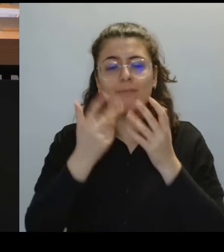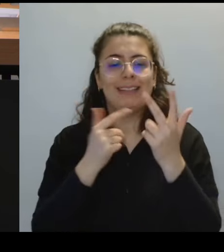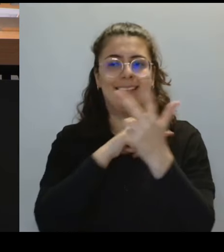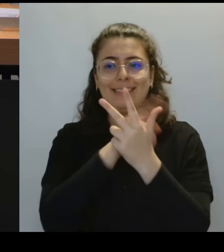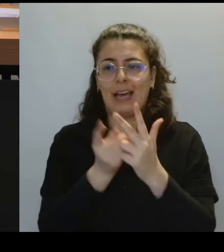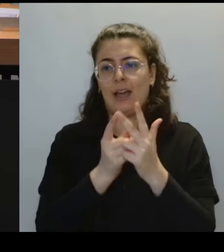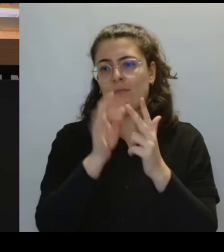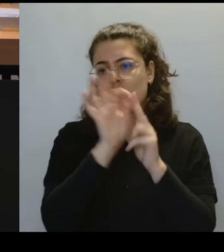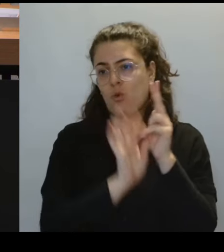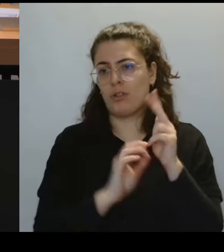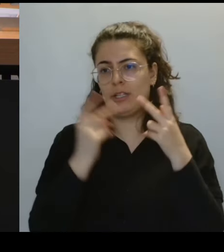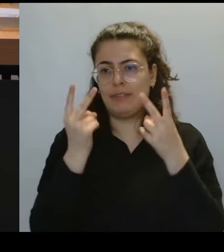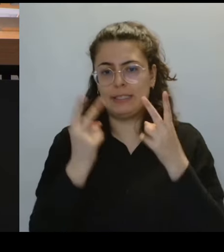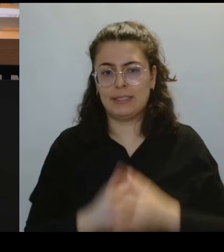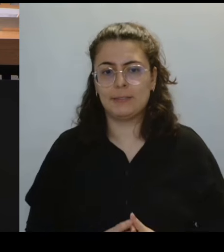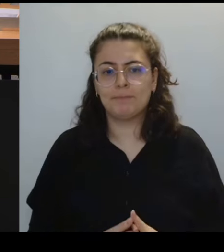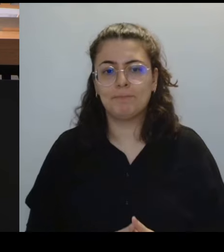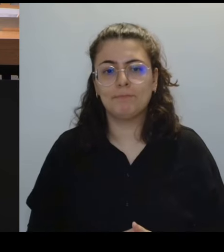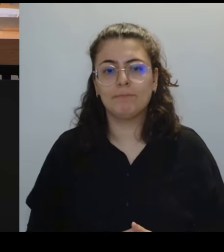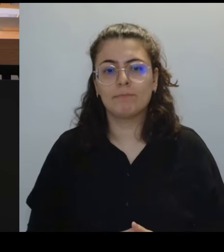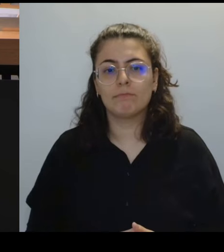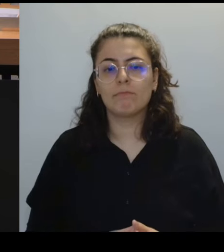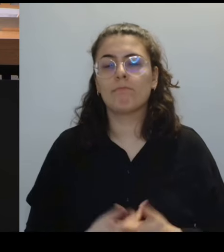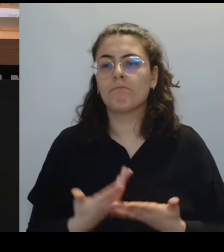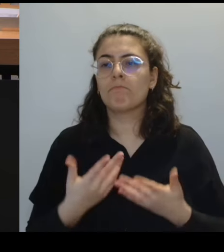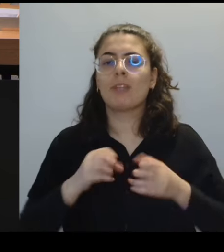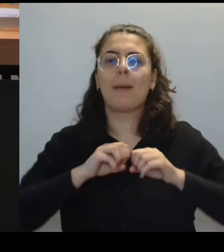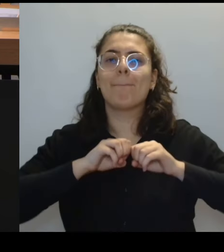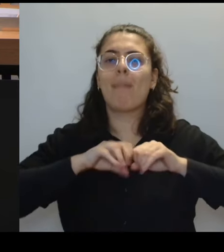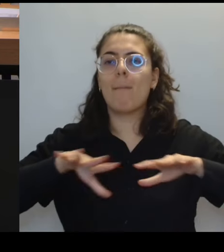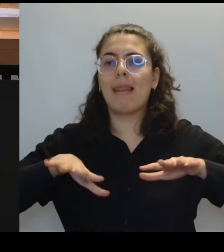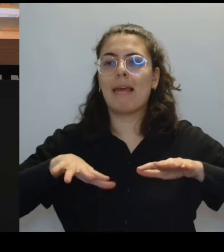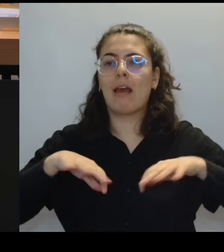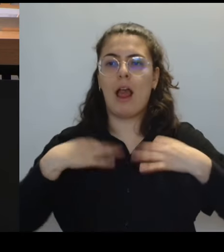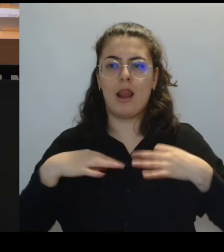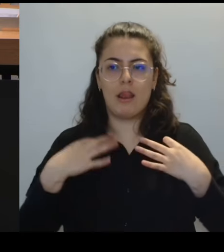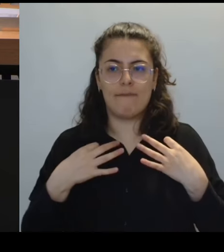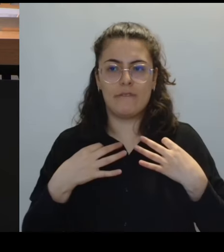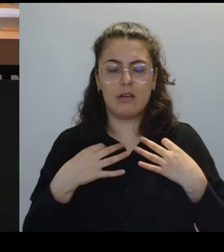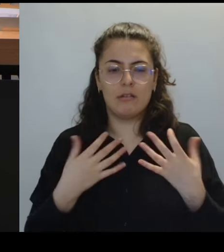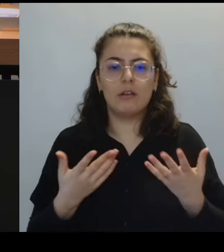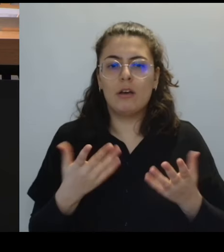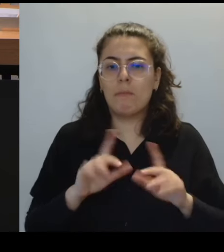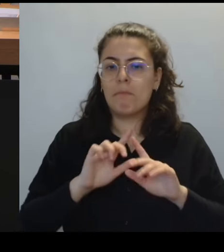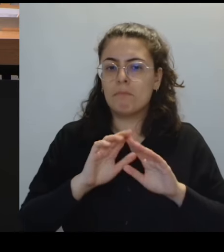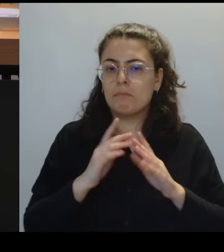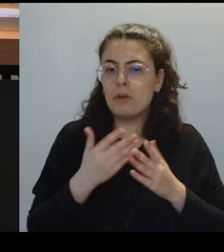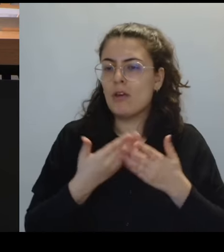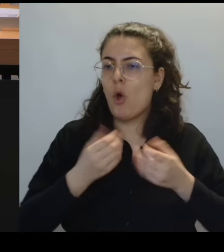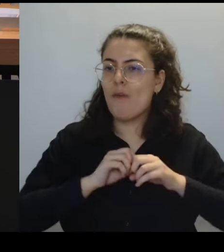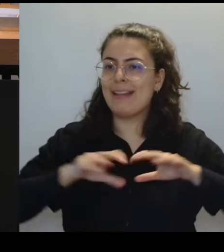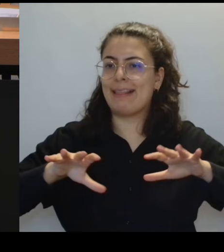Public Health, also die öffentliche Gesundheit und insbesondere Prävention, haben insgesamt immer einen schweren Stand in unserer Gesundheitspolitik.